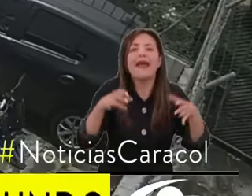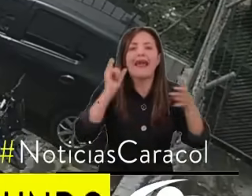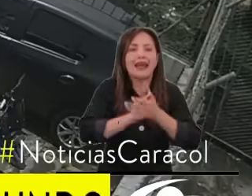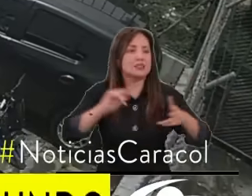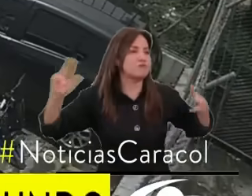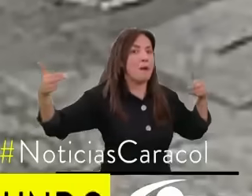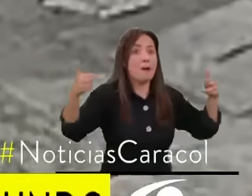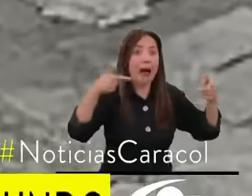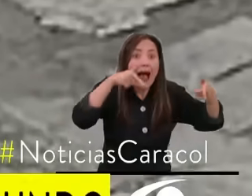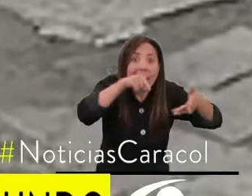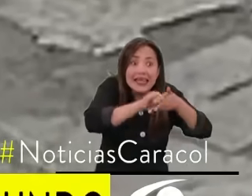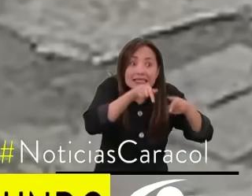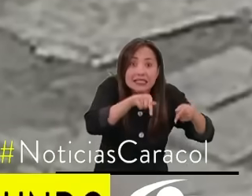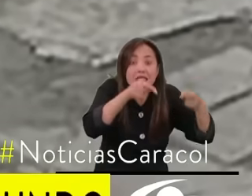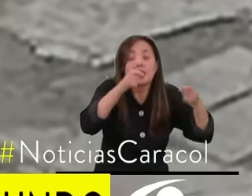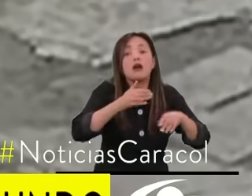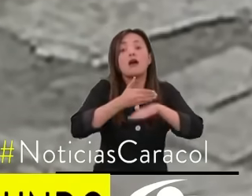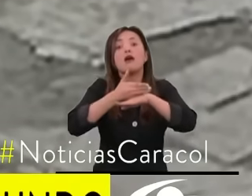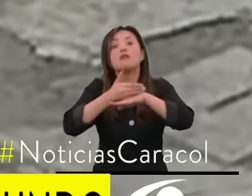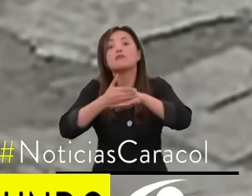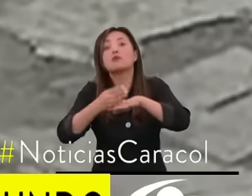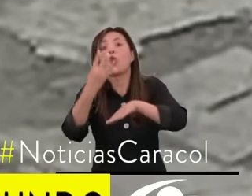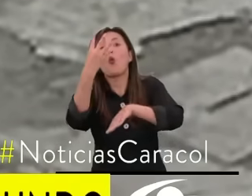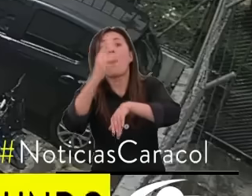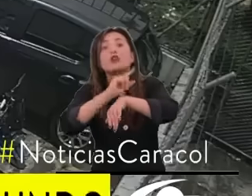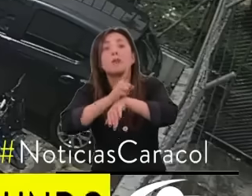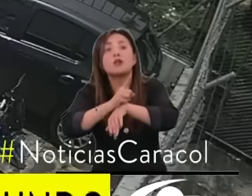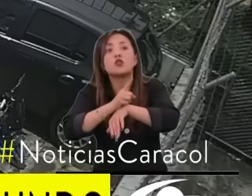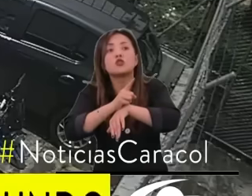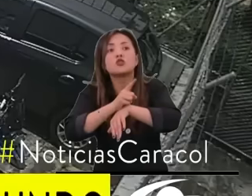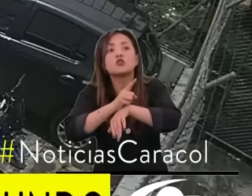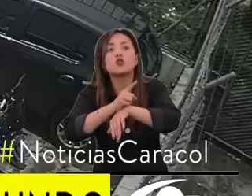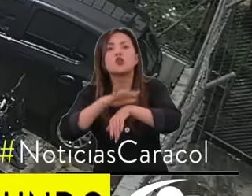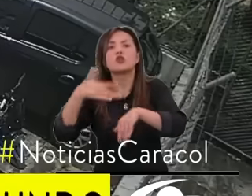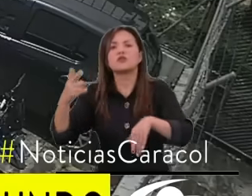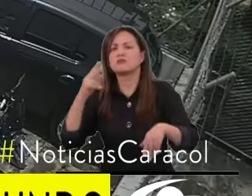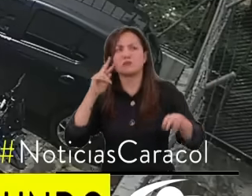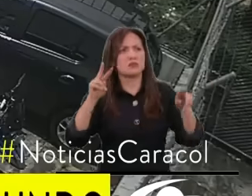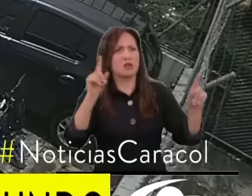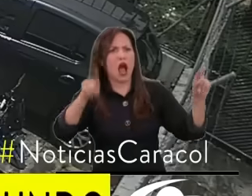paquete rojo en sus manos y este hombre con arma larga ingresar